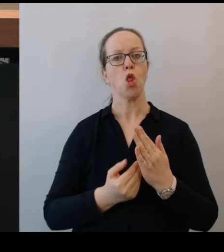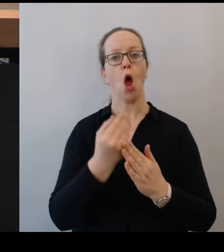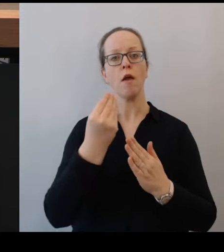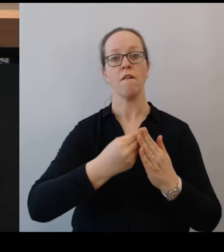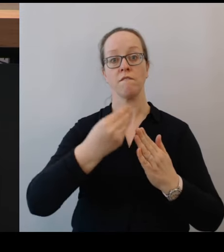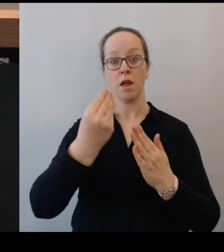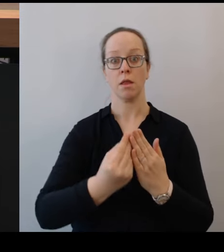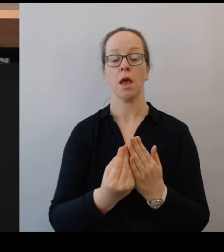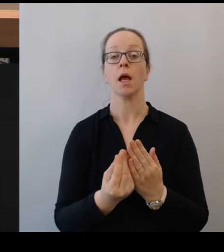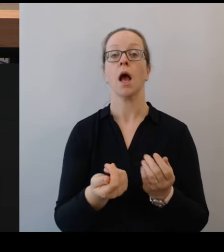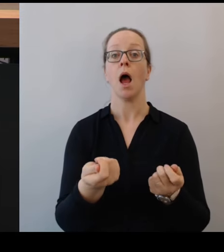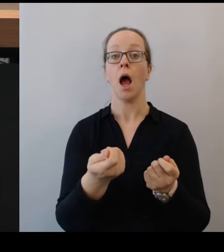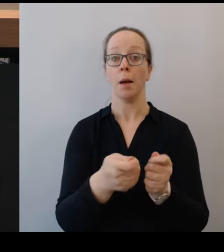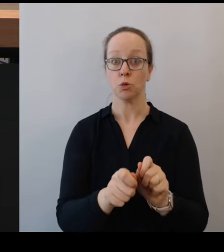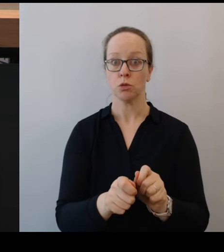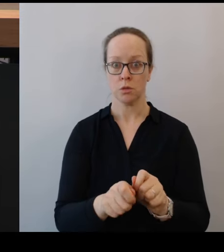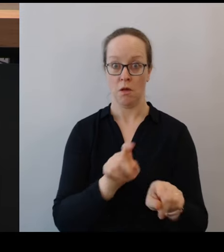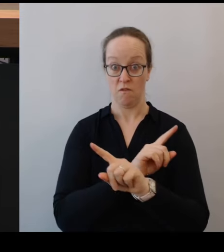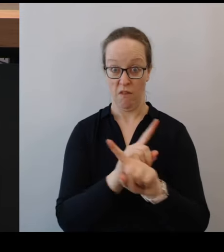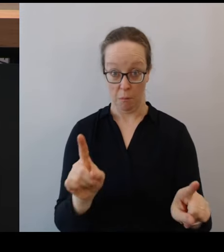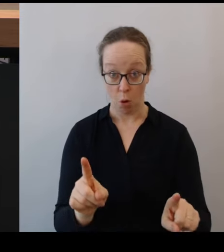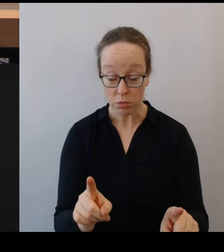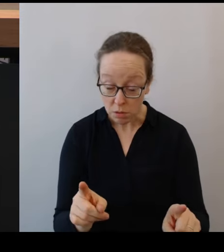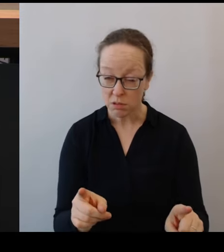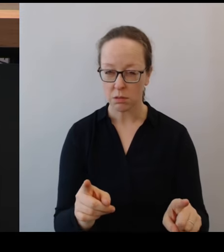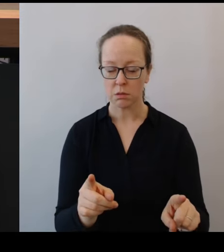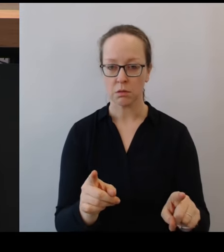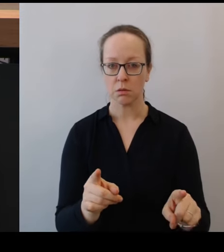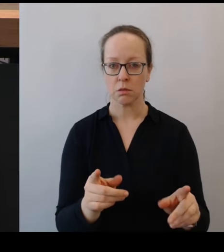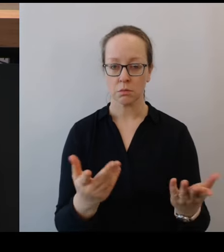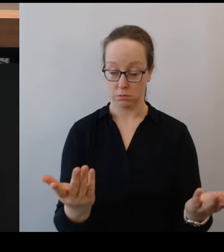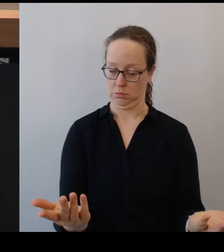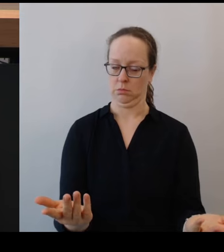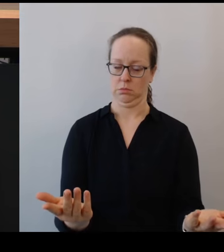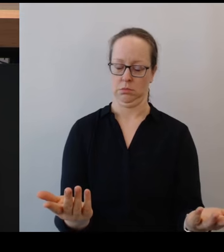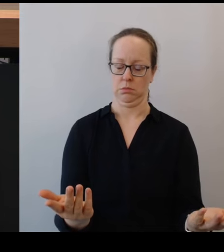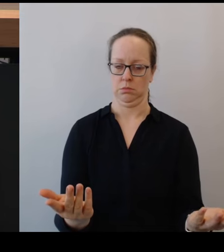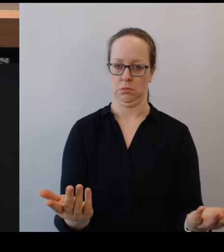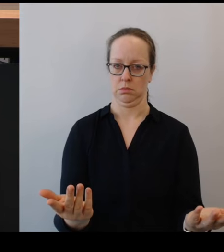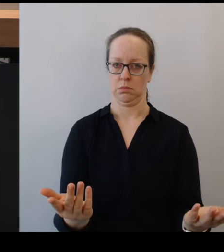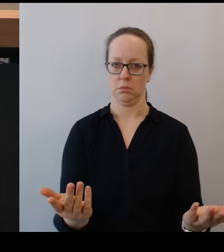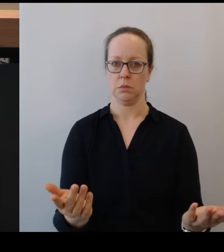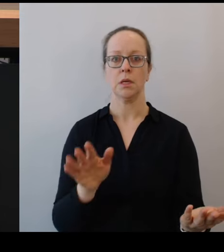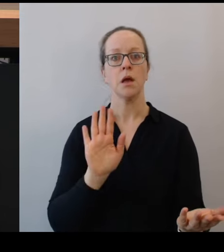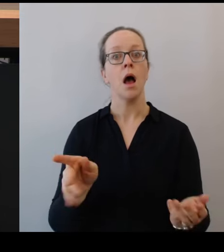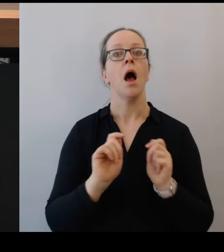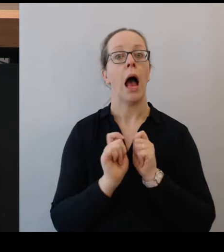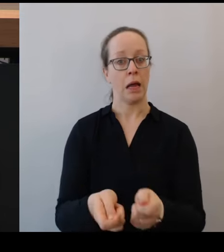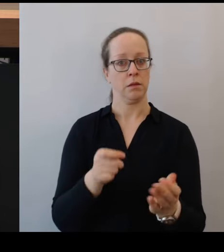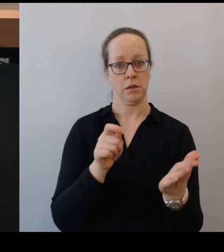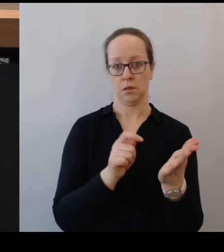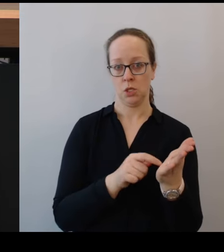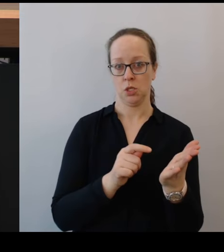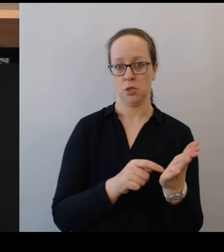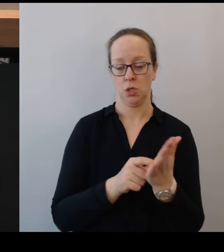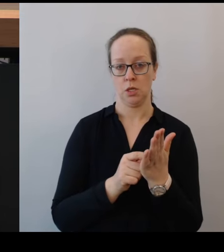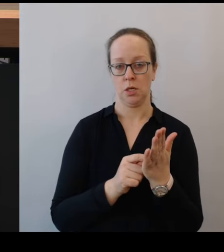Sie wollen in Ihrem Antrag ganz ausdrücklich ein Verbot von Neuvertragsabschlüssen mit Indexmieten.